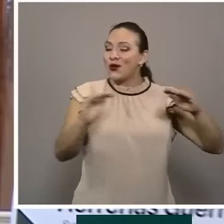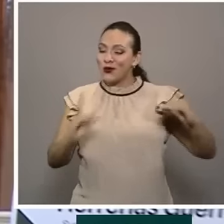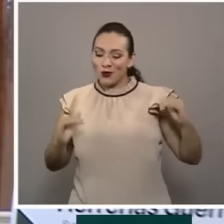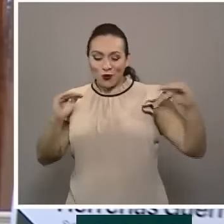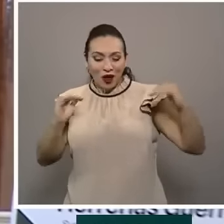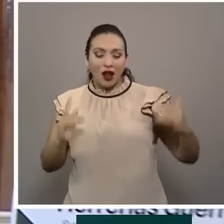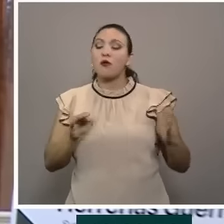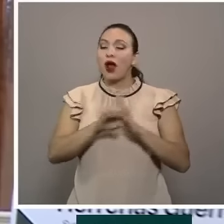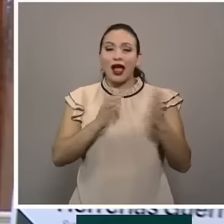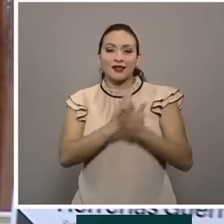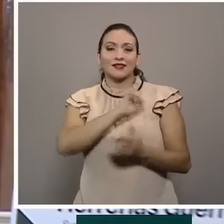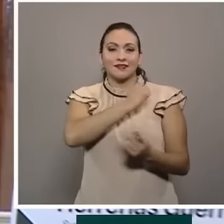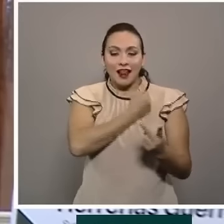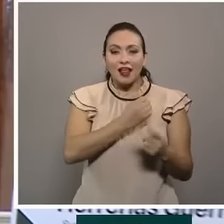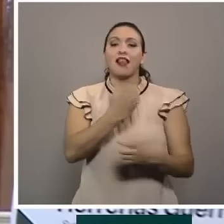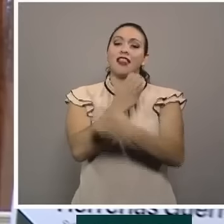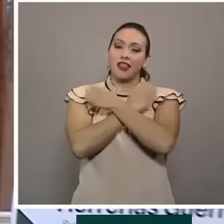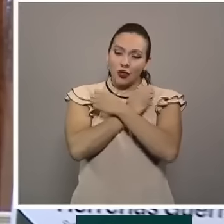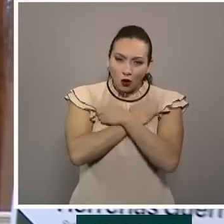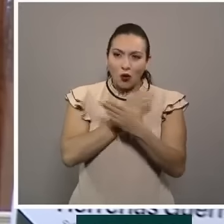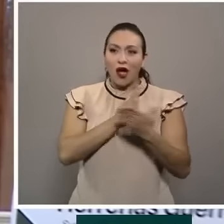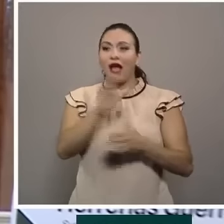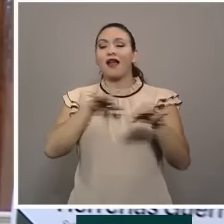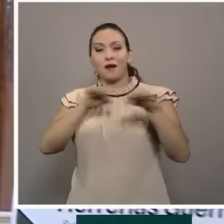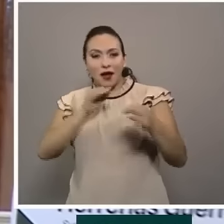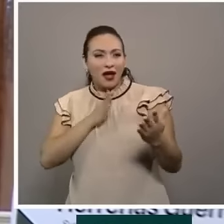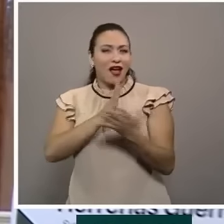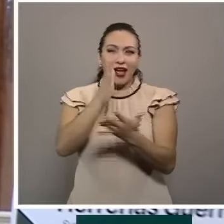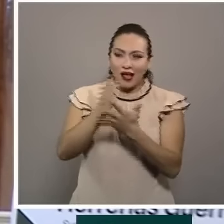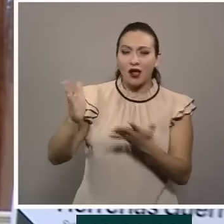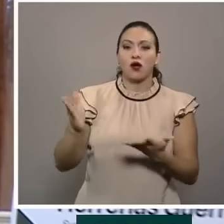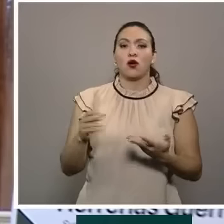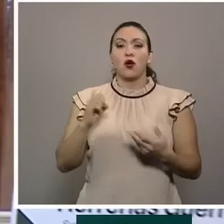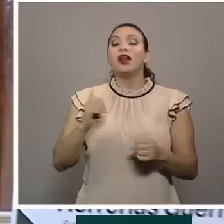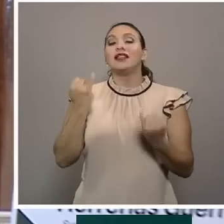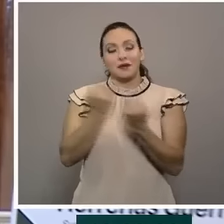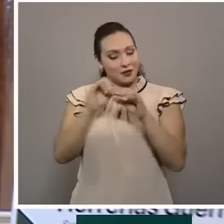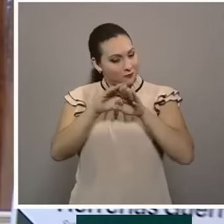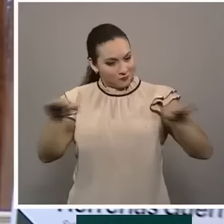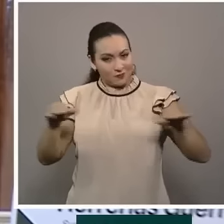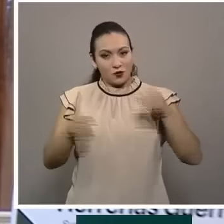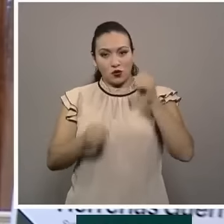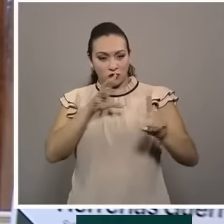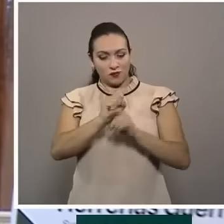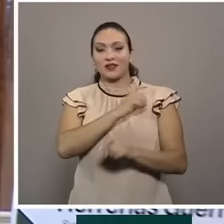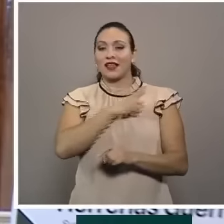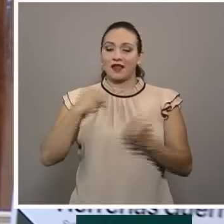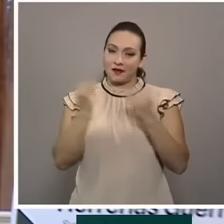a la educación, al trabajo y, desde luego, a la impartición de justicia. Nuestro país ha